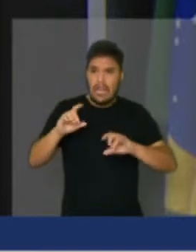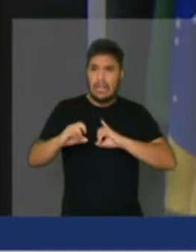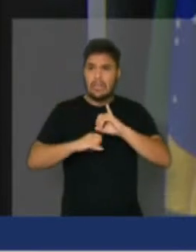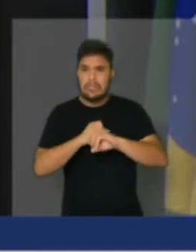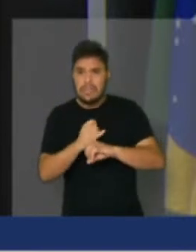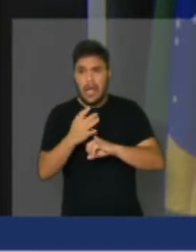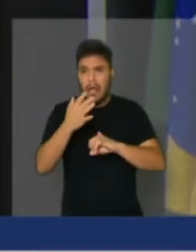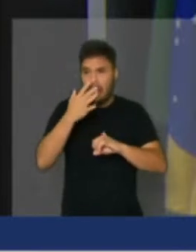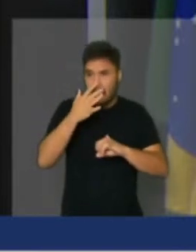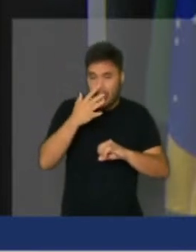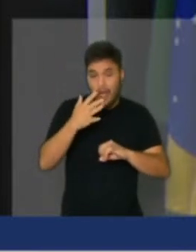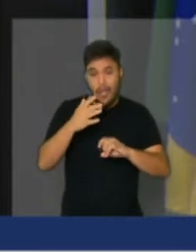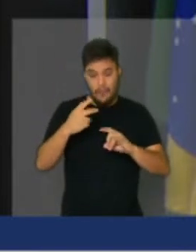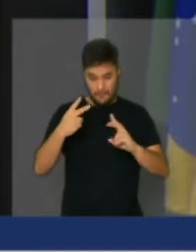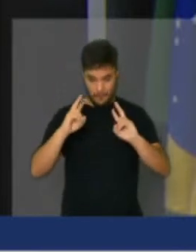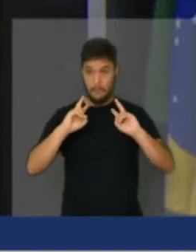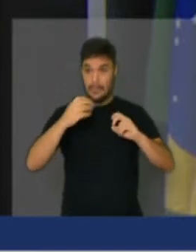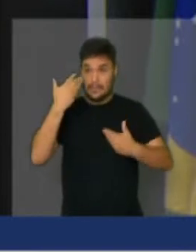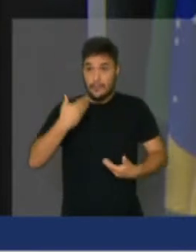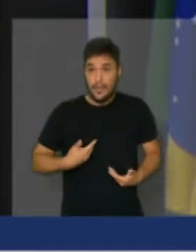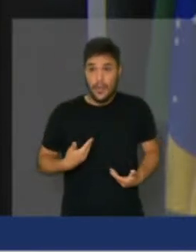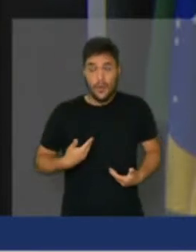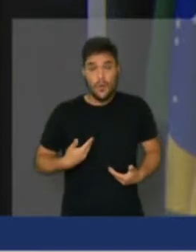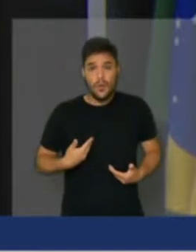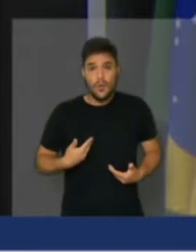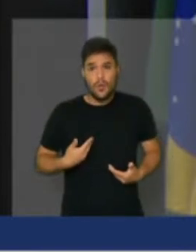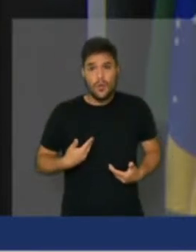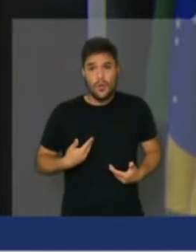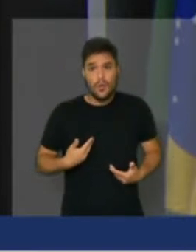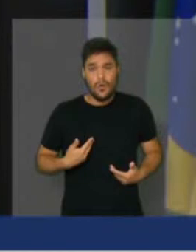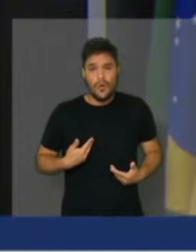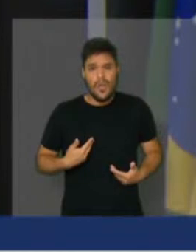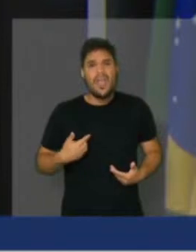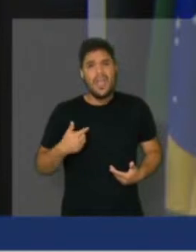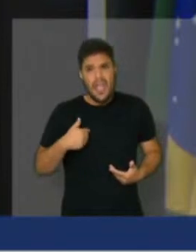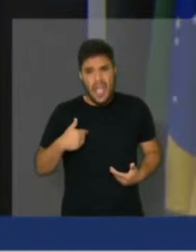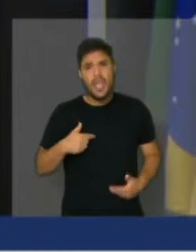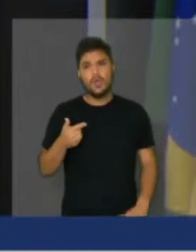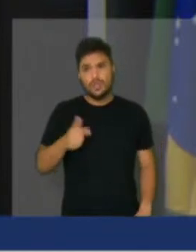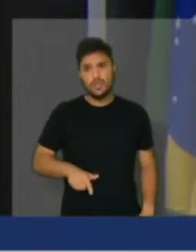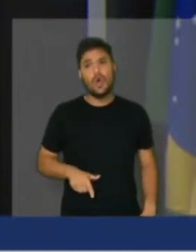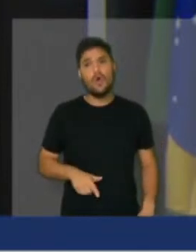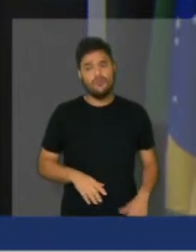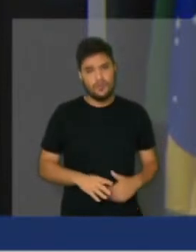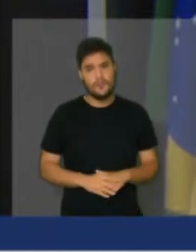FÍSICA NA QUAL EU ME ENCONTRAVA EU TIVE MAIS UMA VEZ COMO ENFRENTAR COMO PARLAMENTAR COMO MULHER E COMO CIDADÃUMA ENXURRADA DE "FAKE NEWS." UMA ENXURRADA DE "FAKE